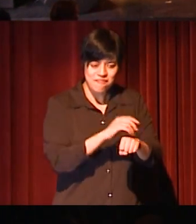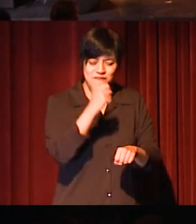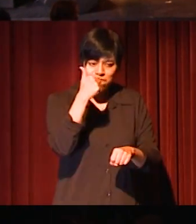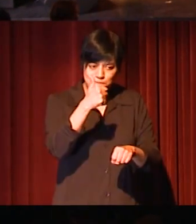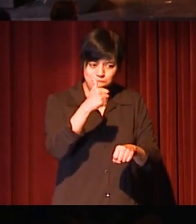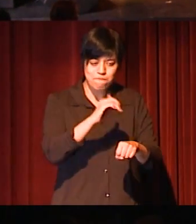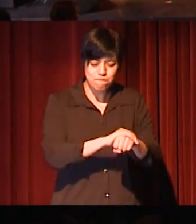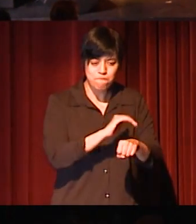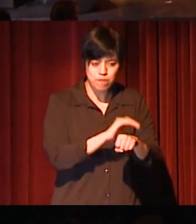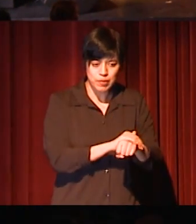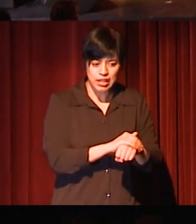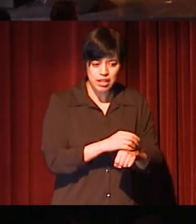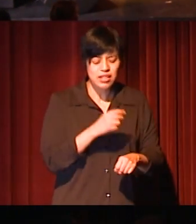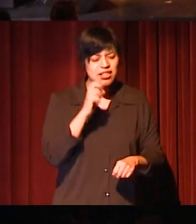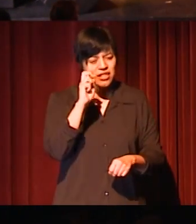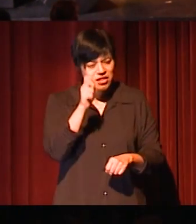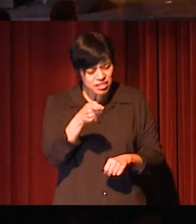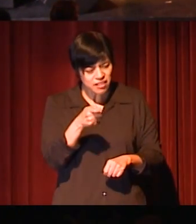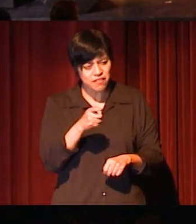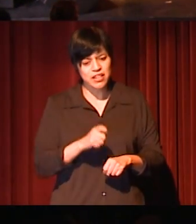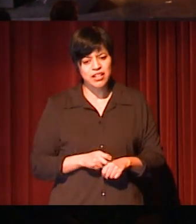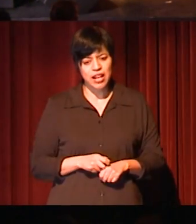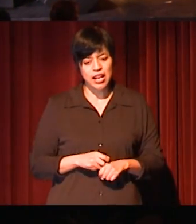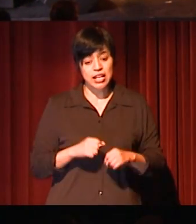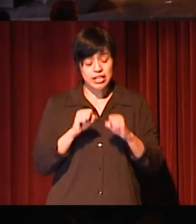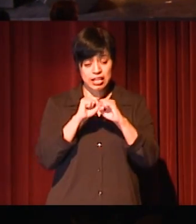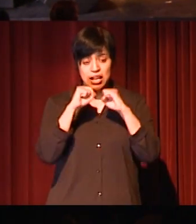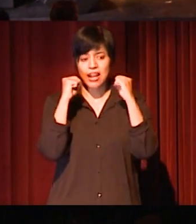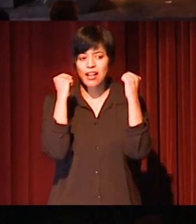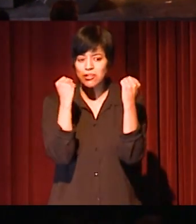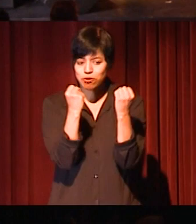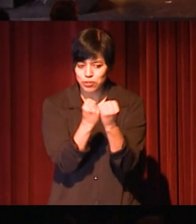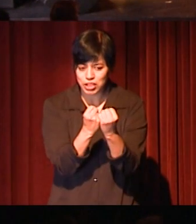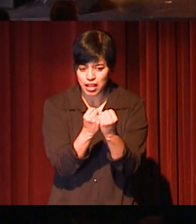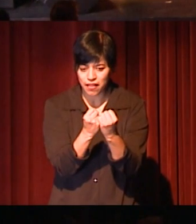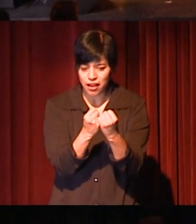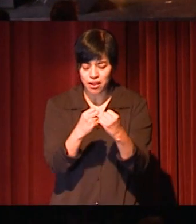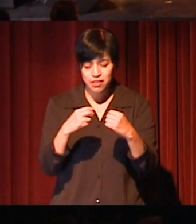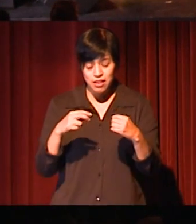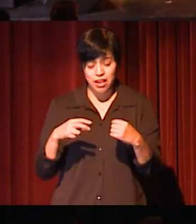Esto nos dice, que cuando la sociedad le devuelve el prestigio a los docentes,